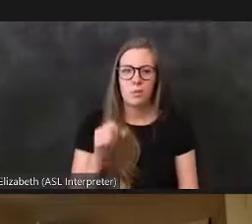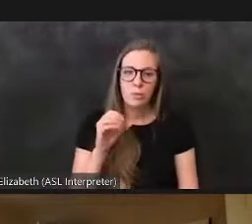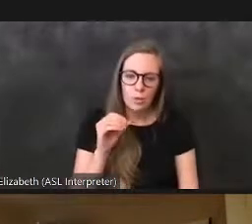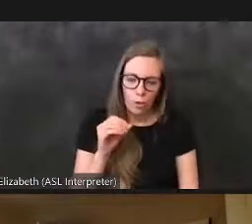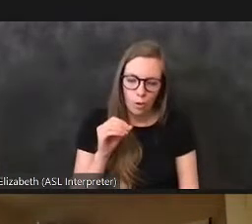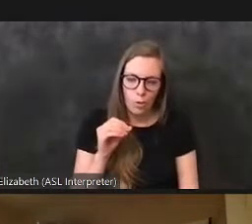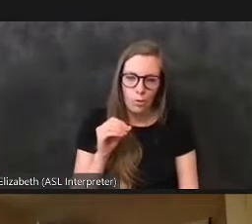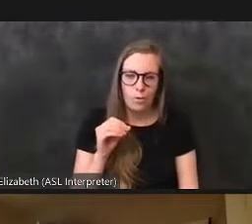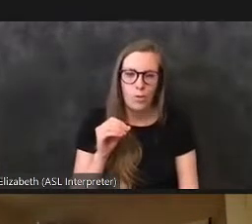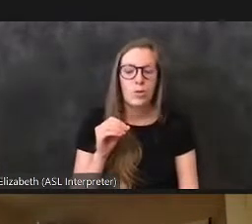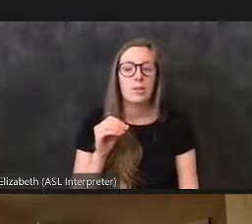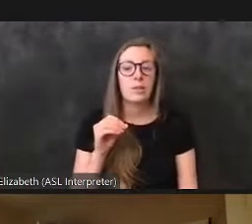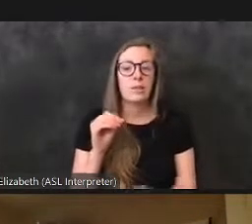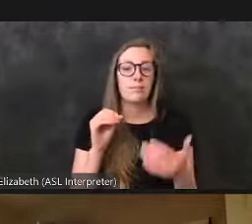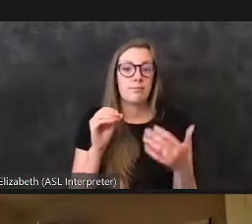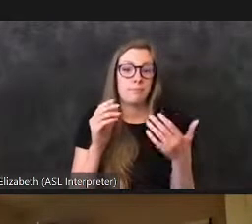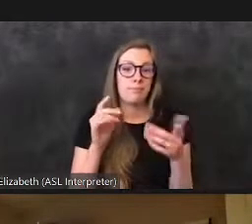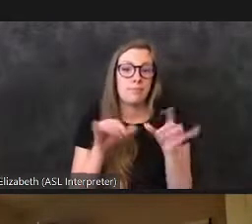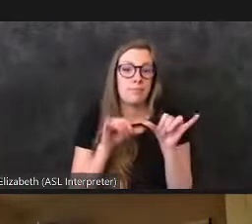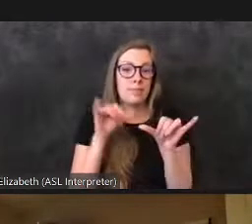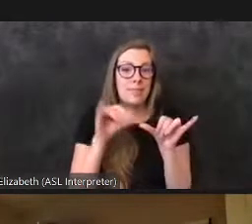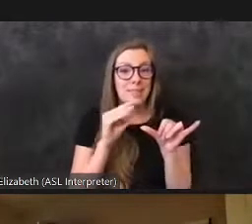Gracias Giani. Como esperaba la orden de permanecer el